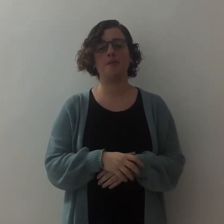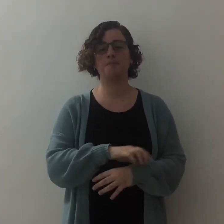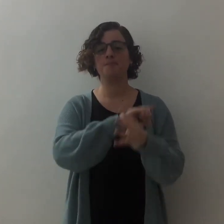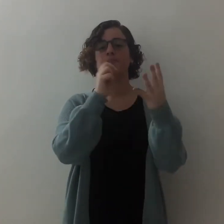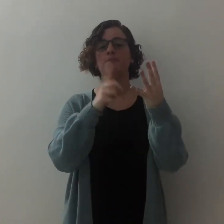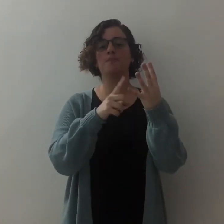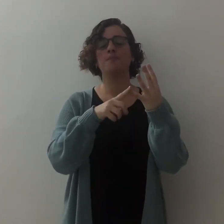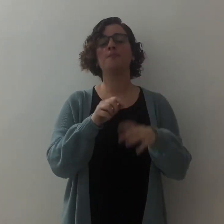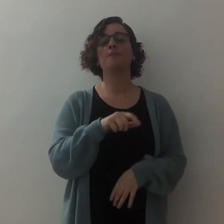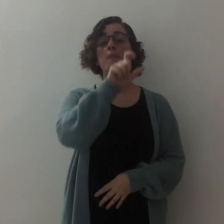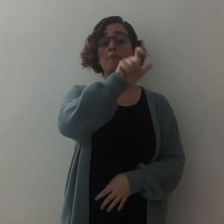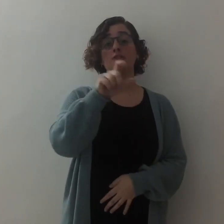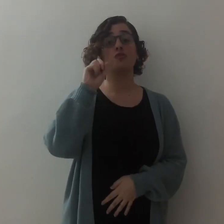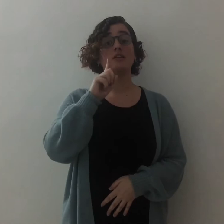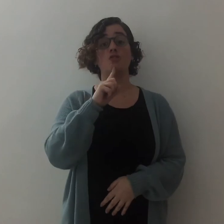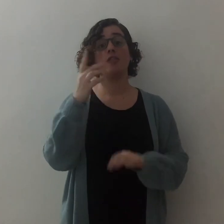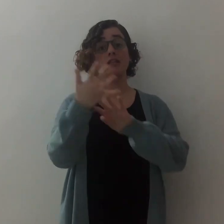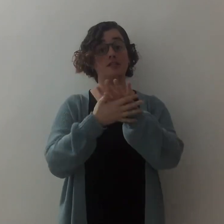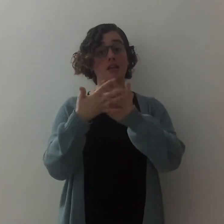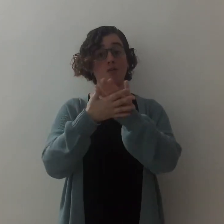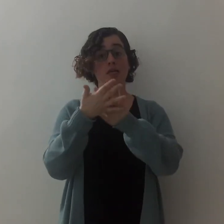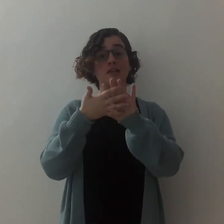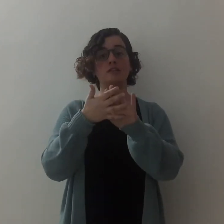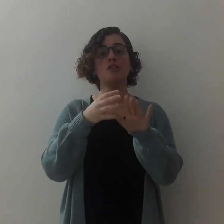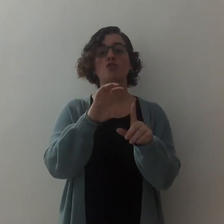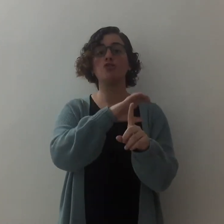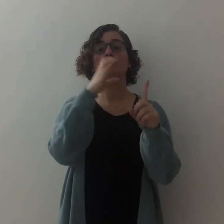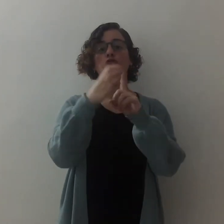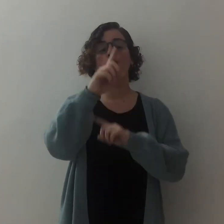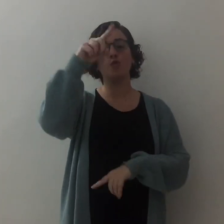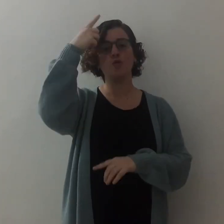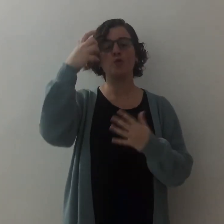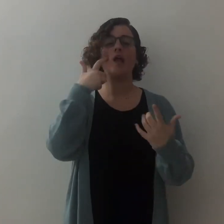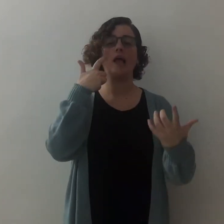y la cultura y arte de las personas sordas.